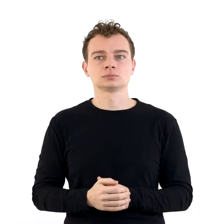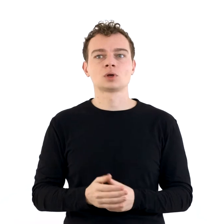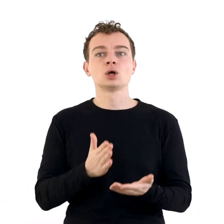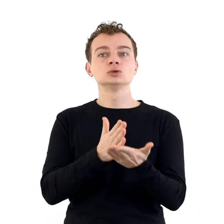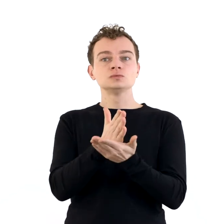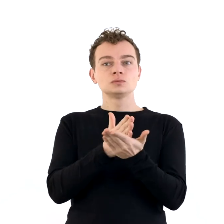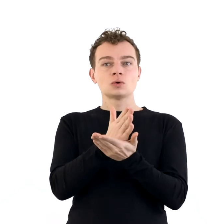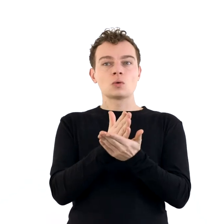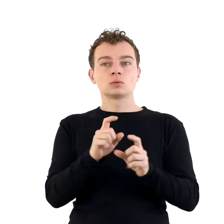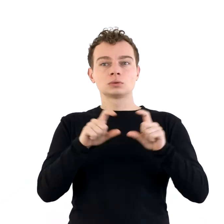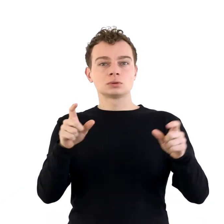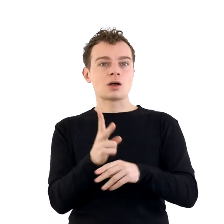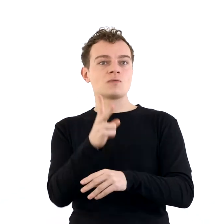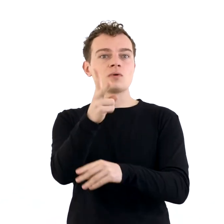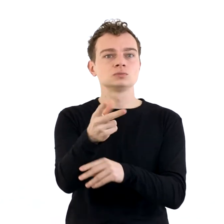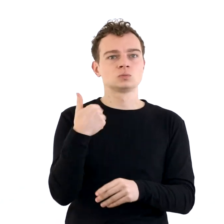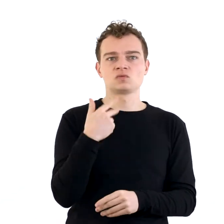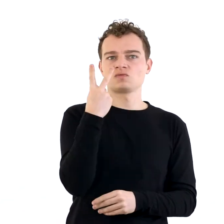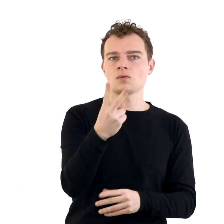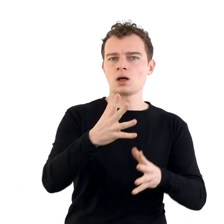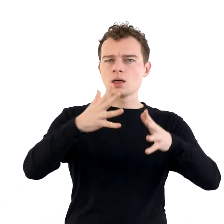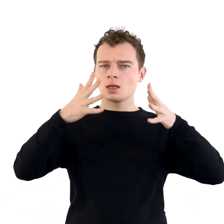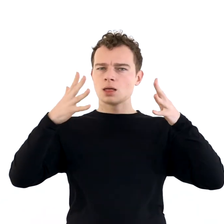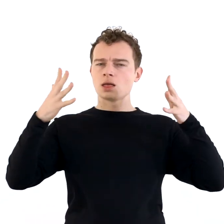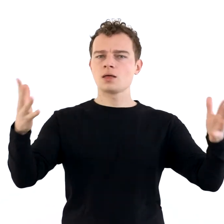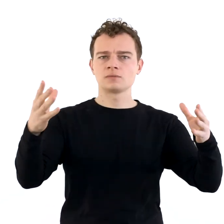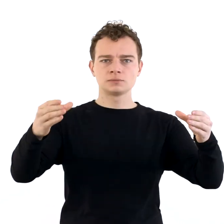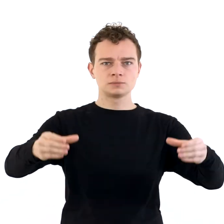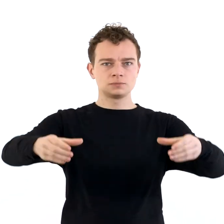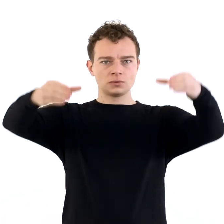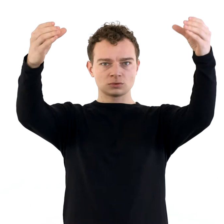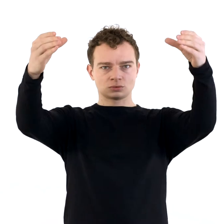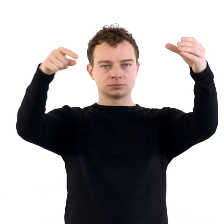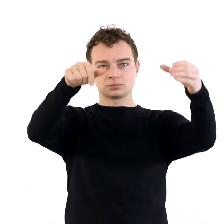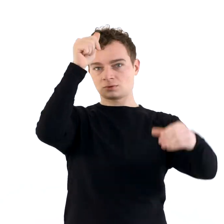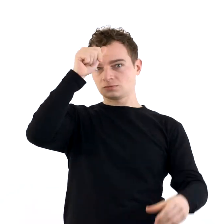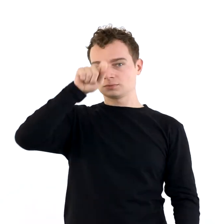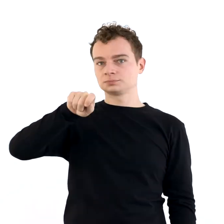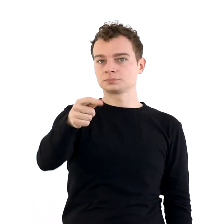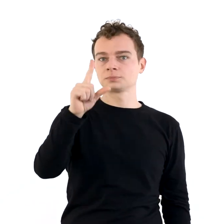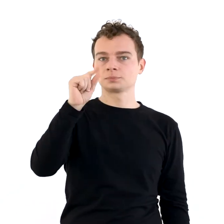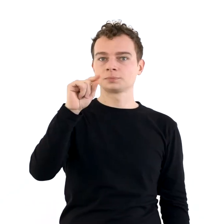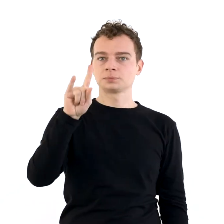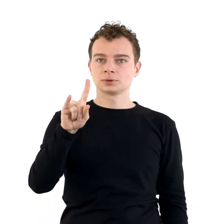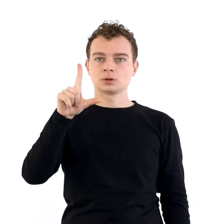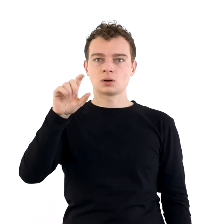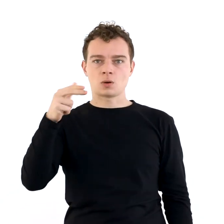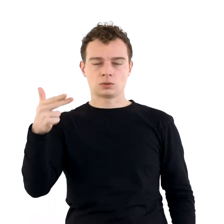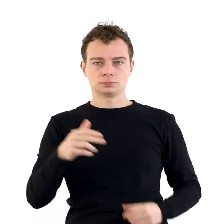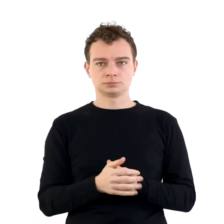Dwa monumentalne pylony (wieże) stanowiły wejście do świątyni.